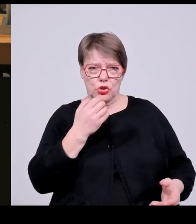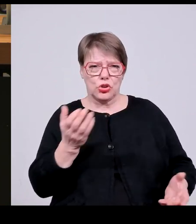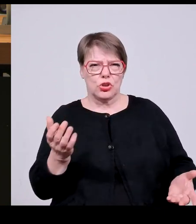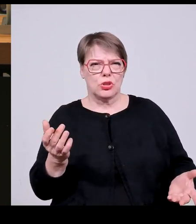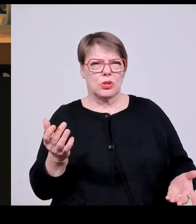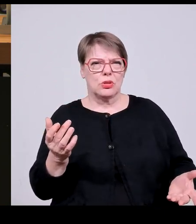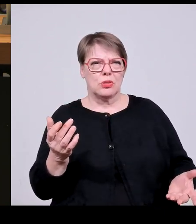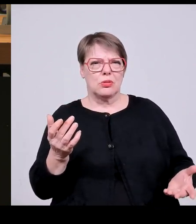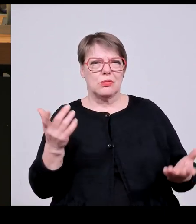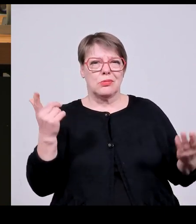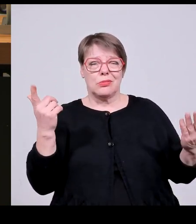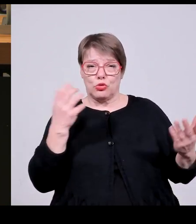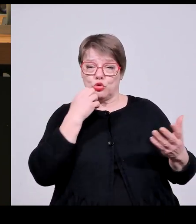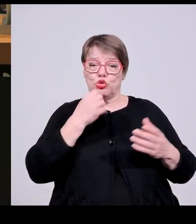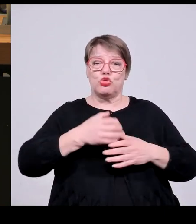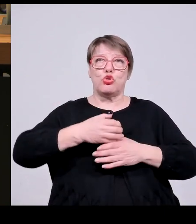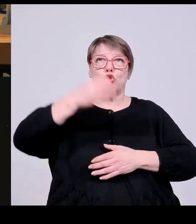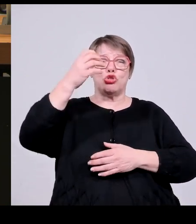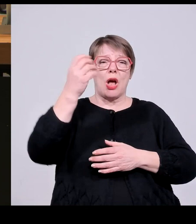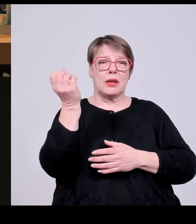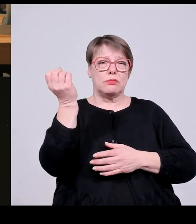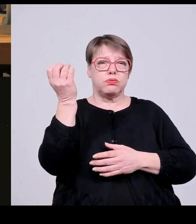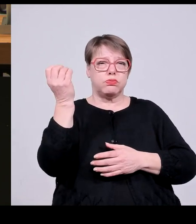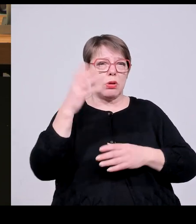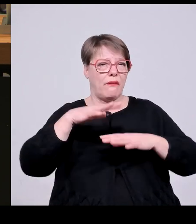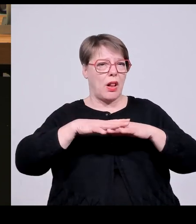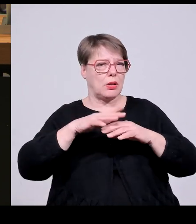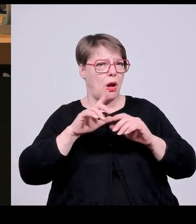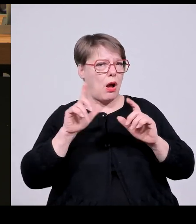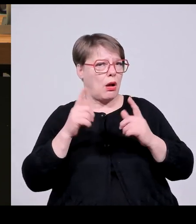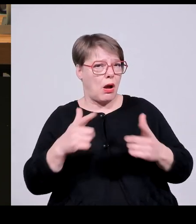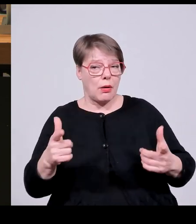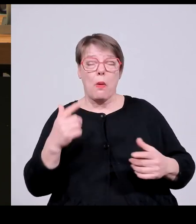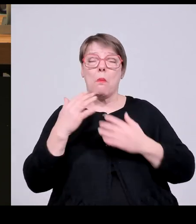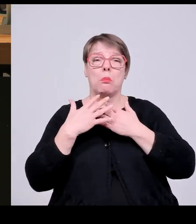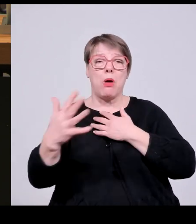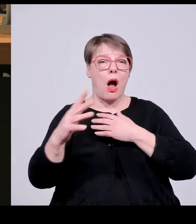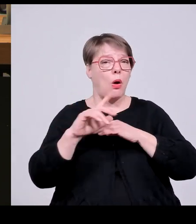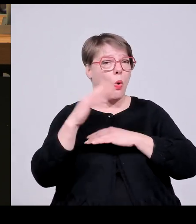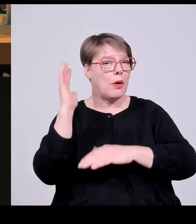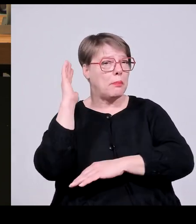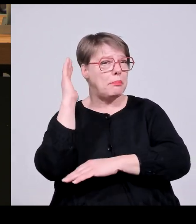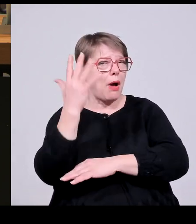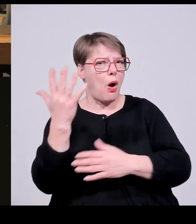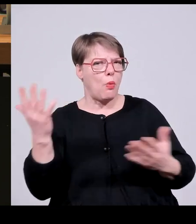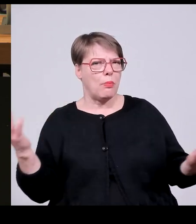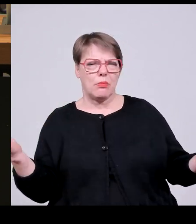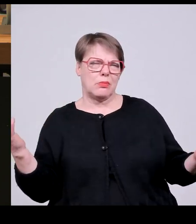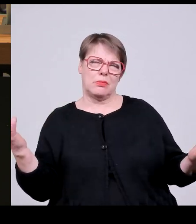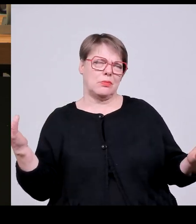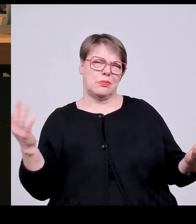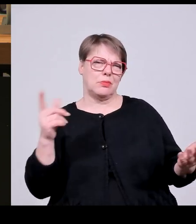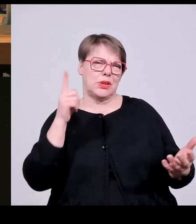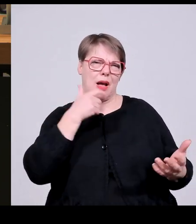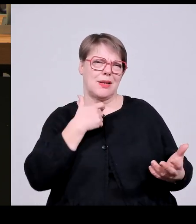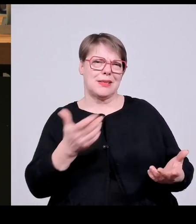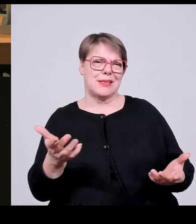ein paar Meter Fußgängerzone eine riesige Beteiligung abhalten soll, ja sogar, dass das Vorhaben wegen der Wahlen ausgesetzt werden soll.